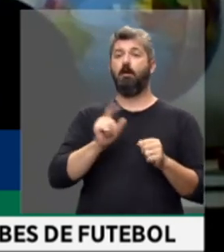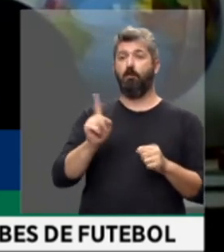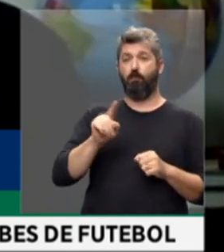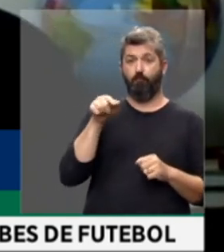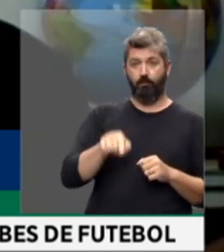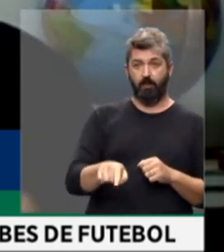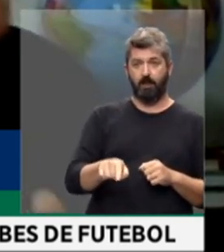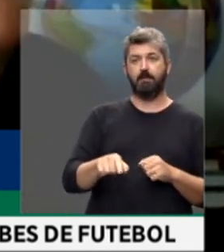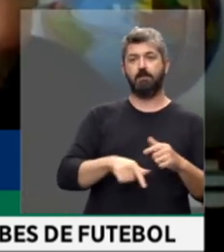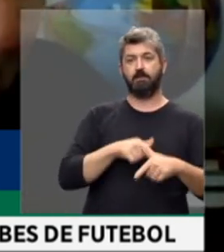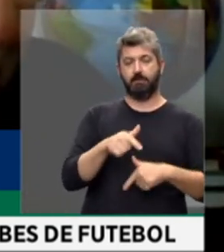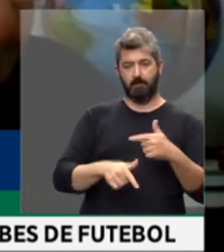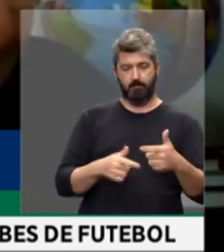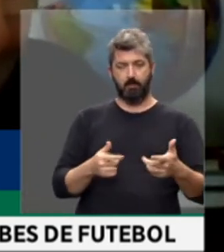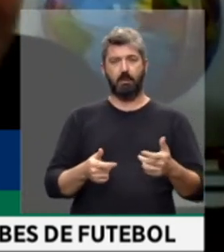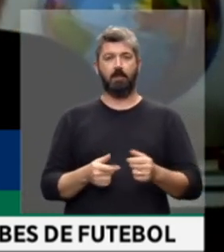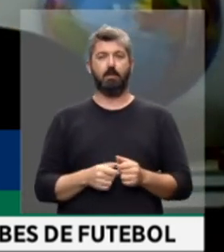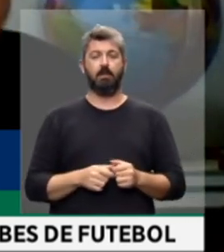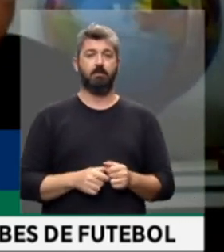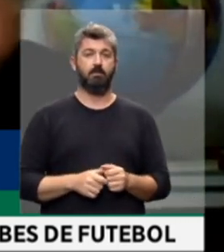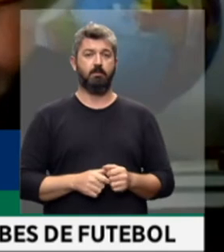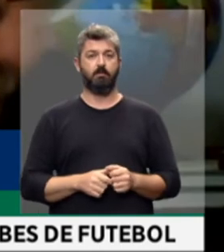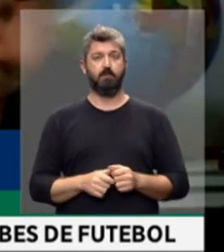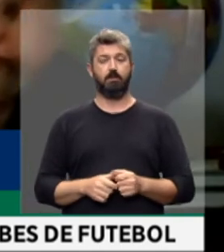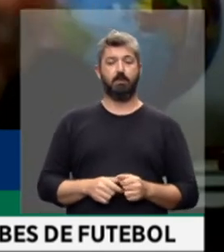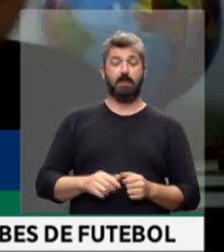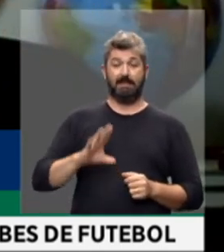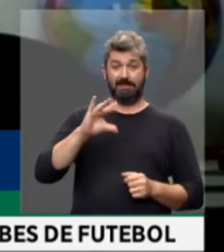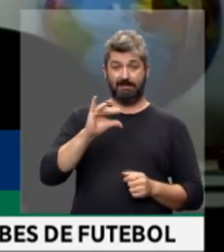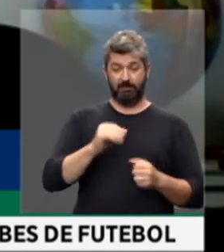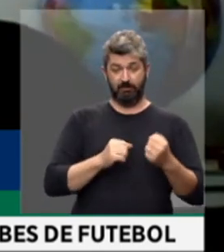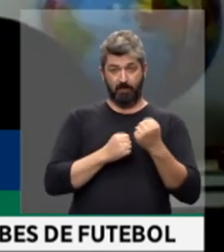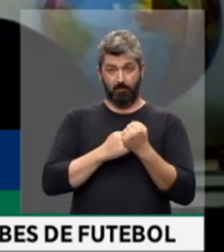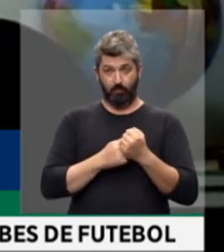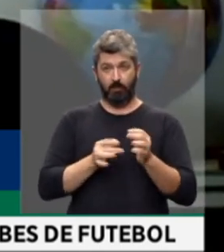TEM A POSSIBILIDADE ENTÃO DE AMPARO LEGAL, DE AMPARO LEGAL PARA NÃO REALIZAÇÃO DE UMA ATIVIDADE, VOCÊ ESTÁ